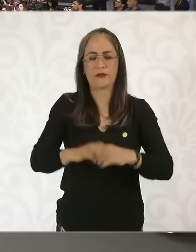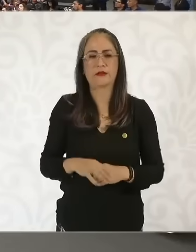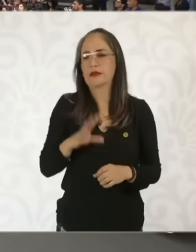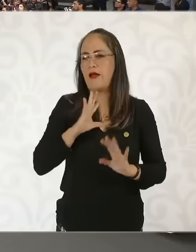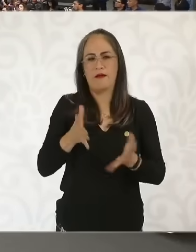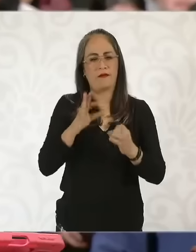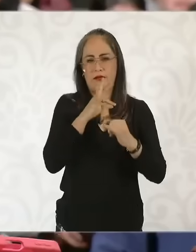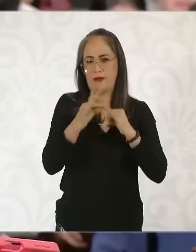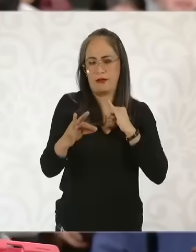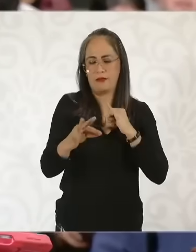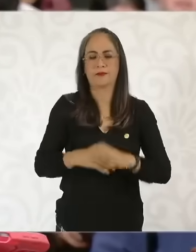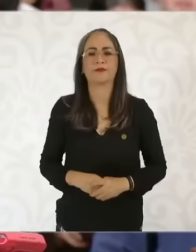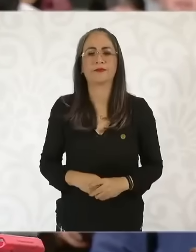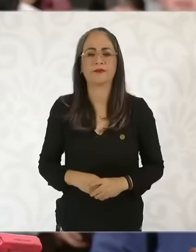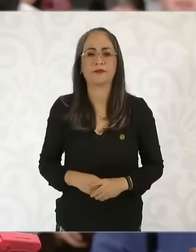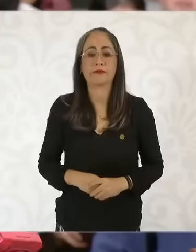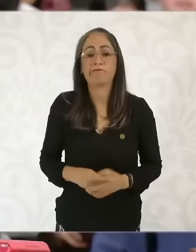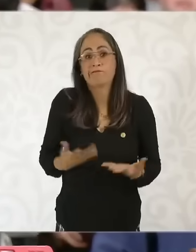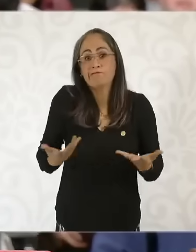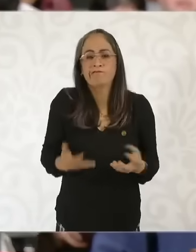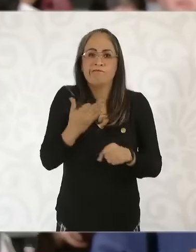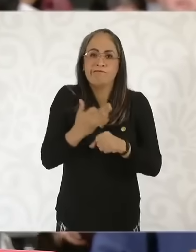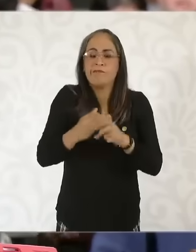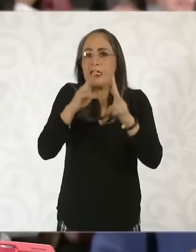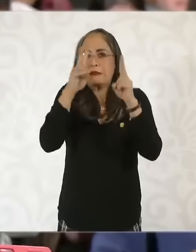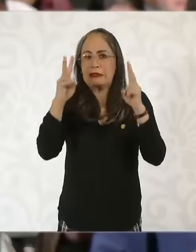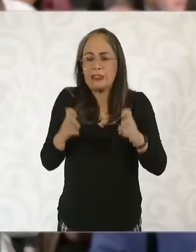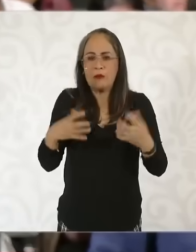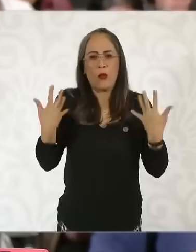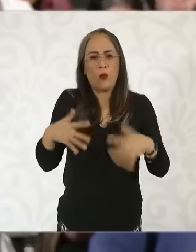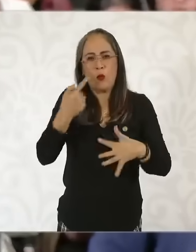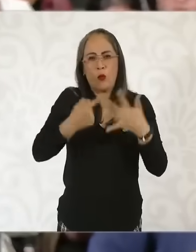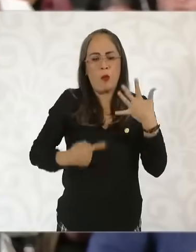un tema pues que es es un tema que ha causado pues mucho impacto principalmente en la ciudadanía